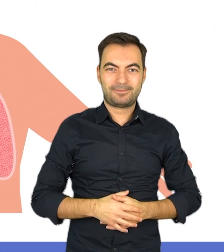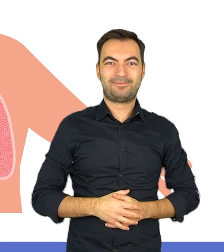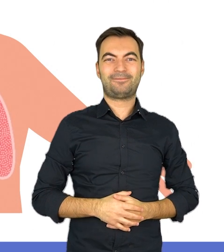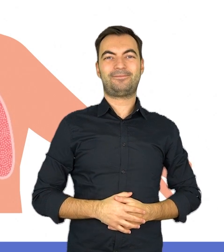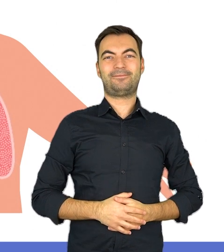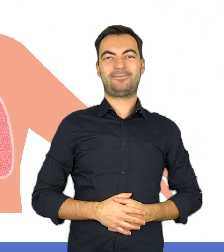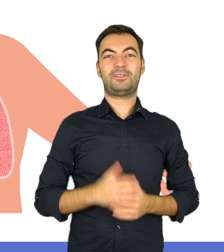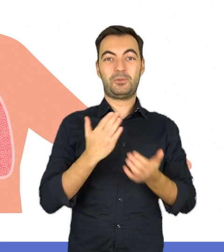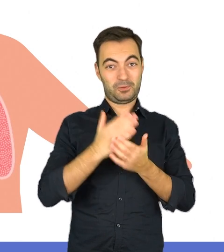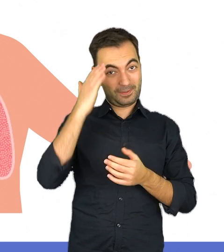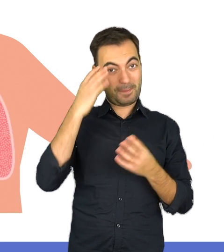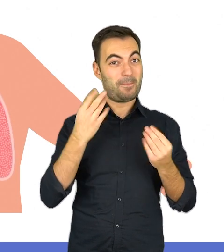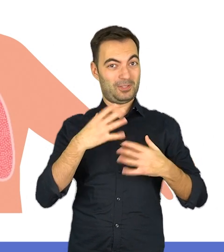I już wiecie po co oddychamy?